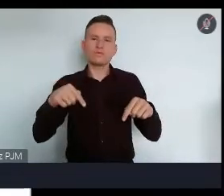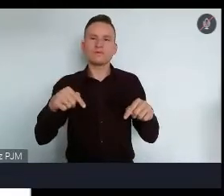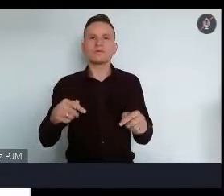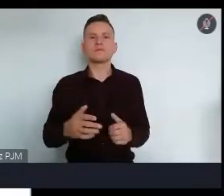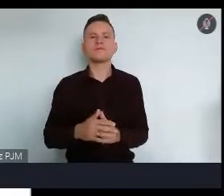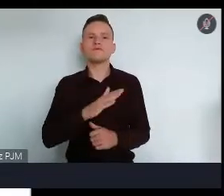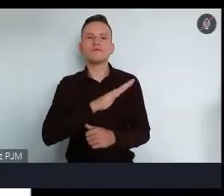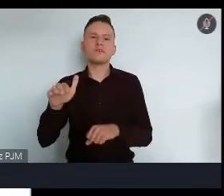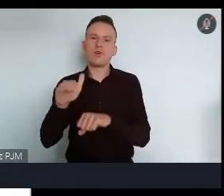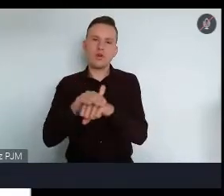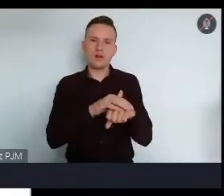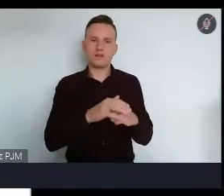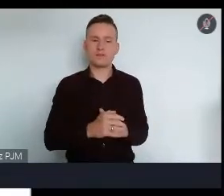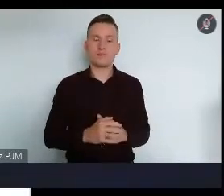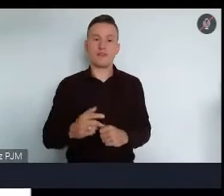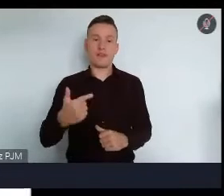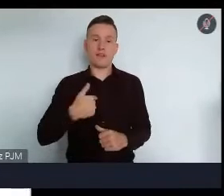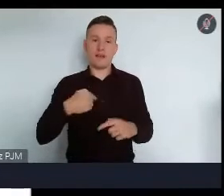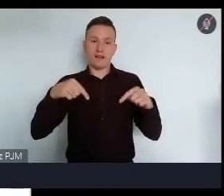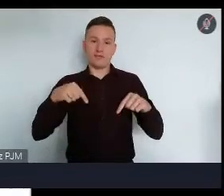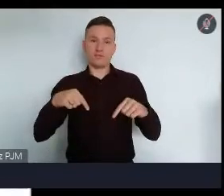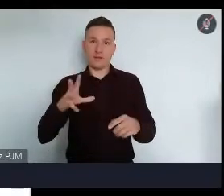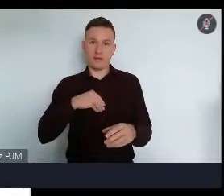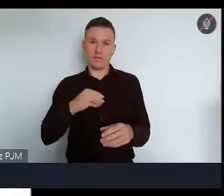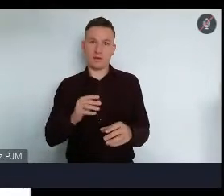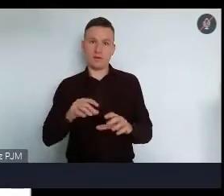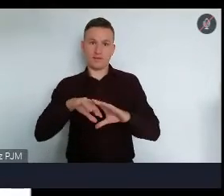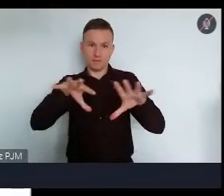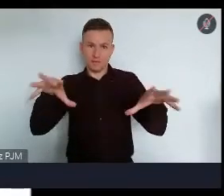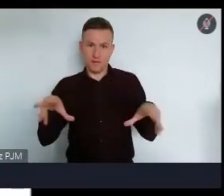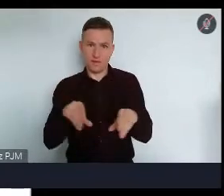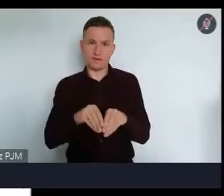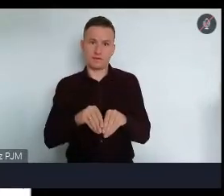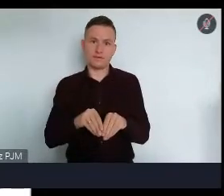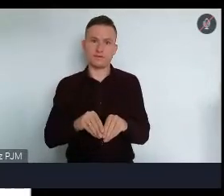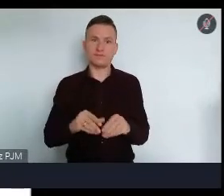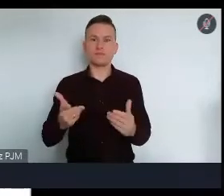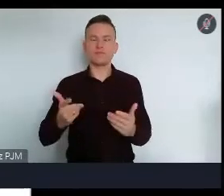za możliwość bycia tu dzisiaj z wami i zaprezentowania Ram Odniesienia dla Zrównoważonych Miast,